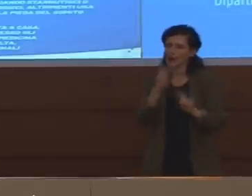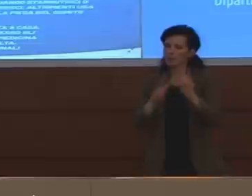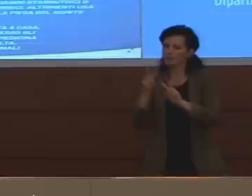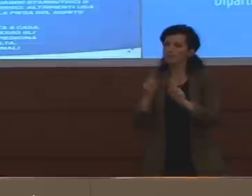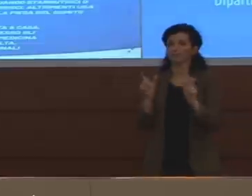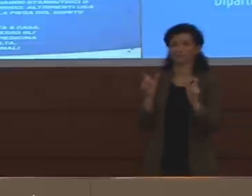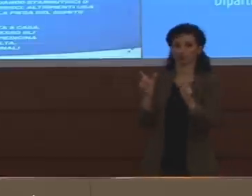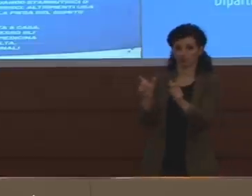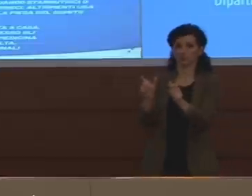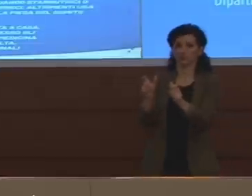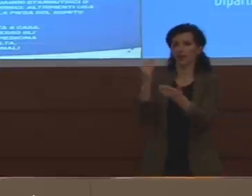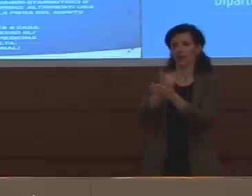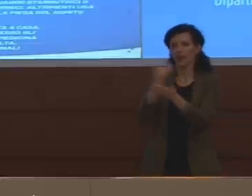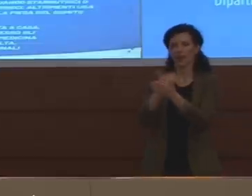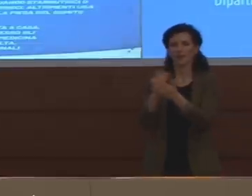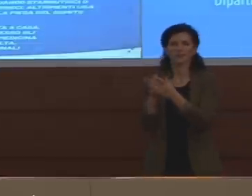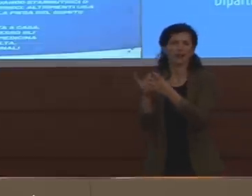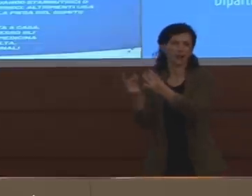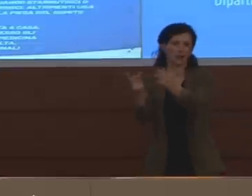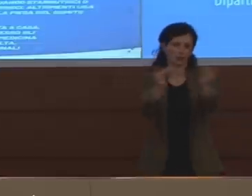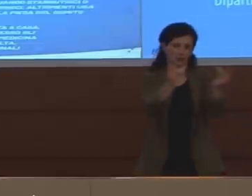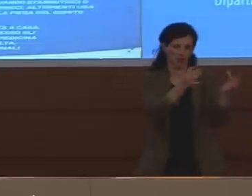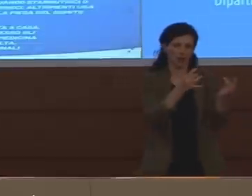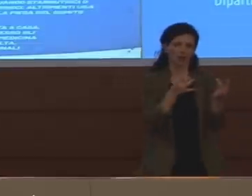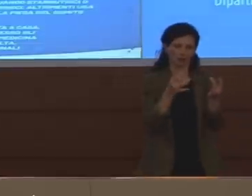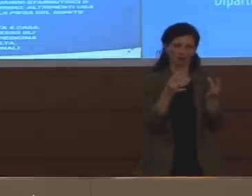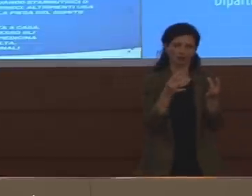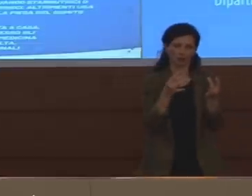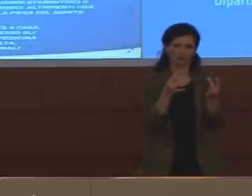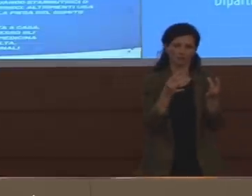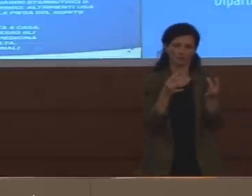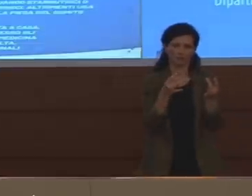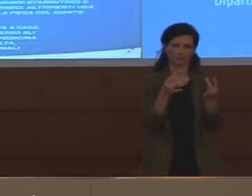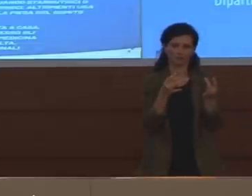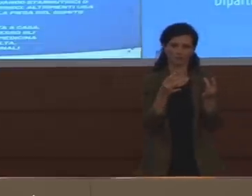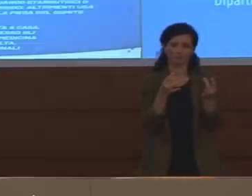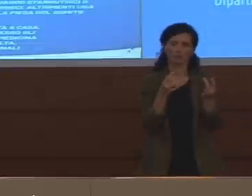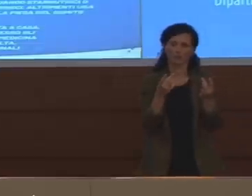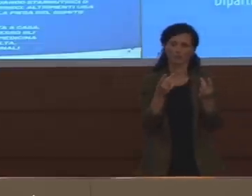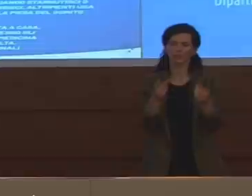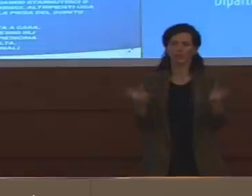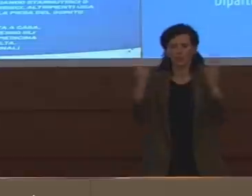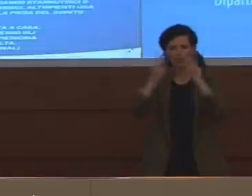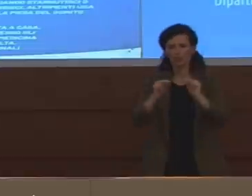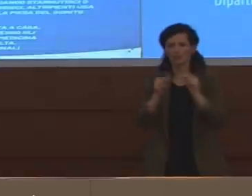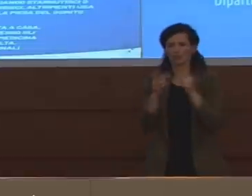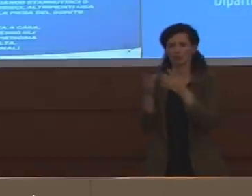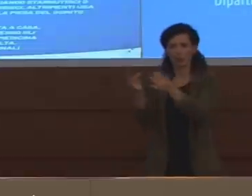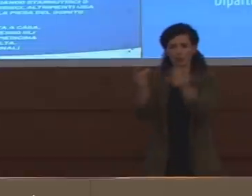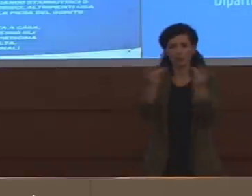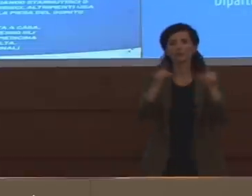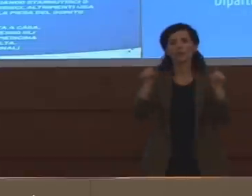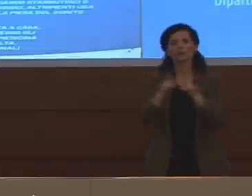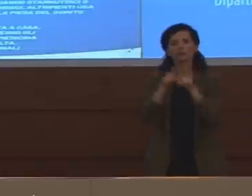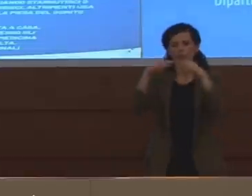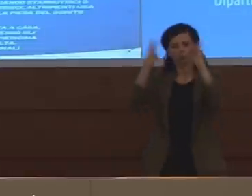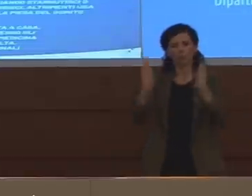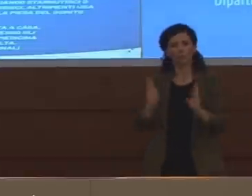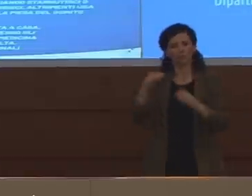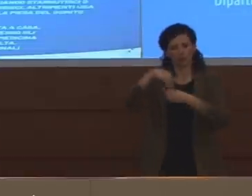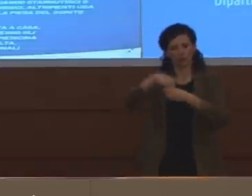fatta, il meccanismo di contagio domiciliare, domestico, familiare, come lo